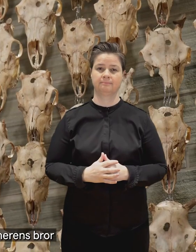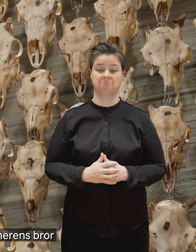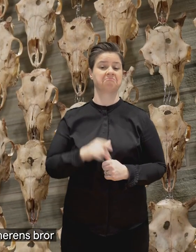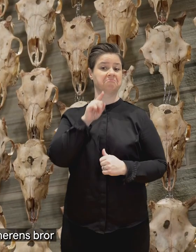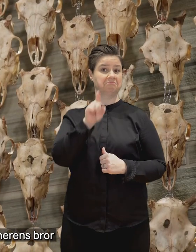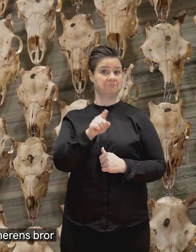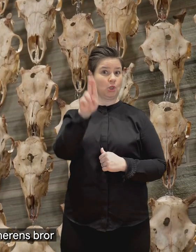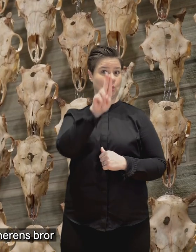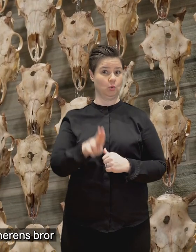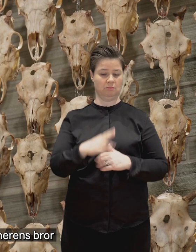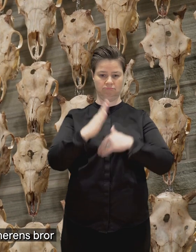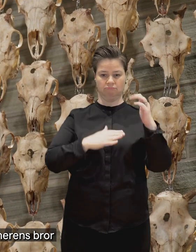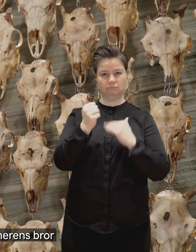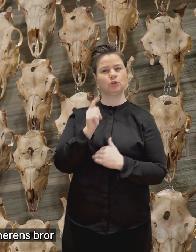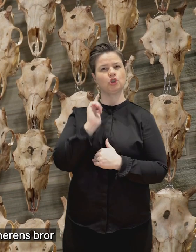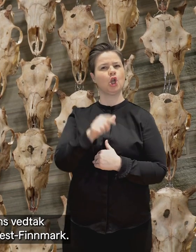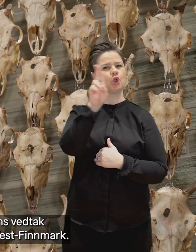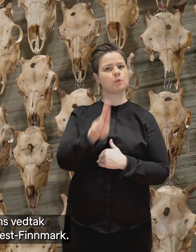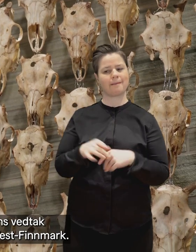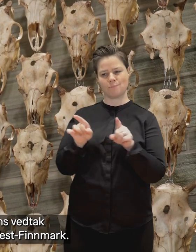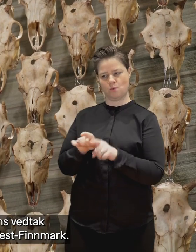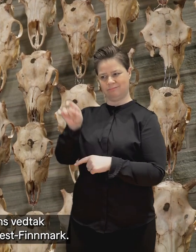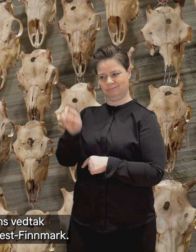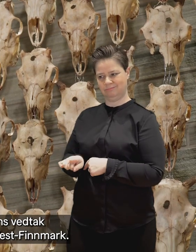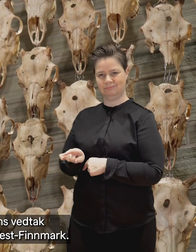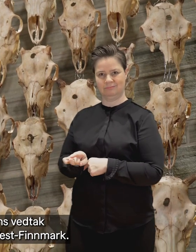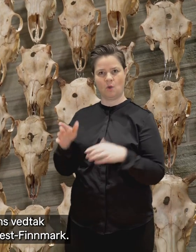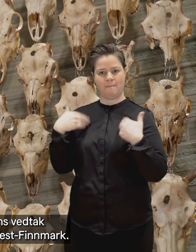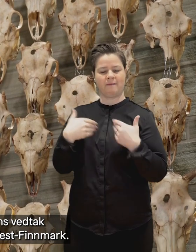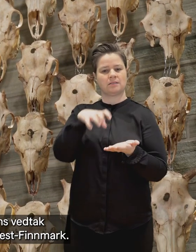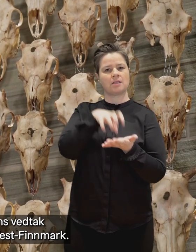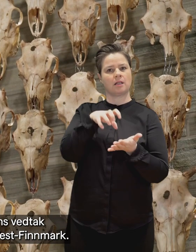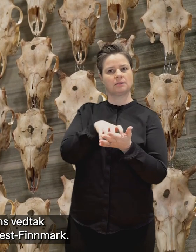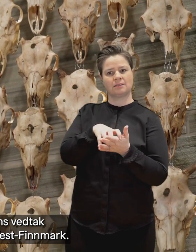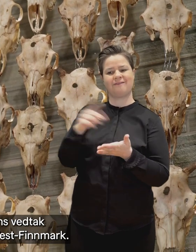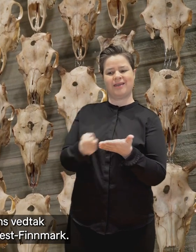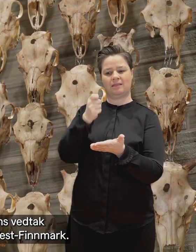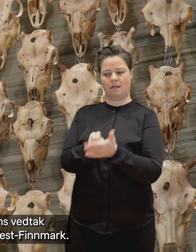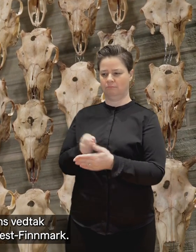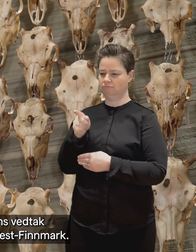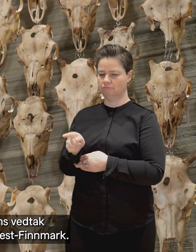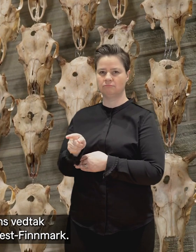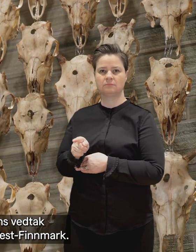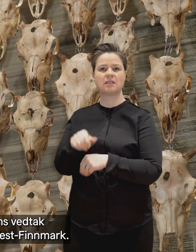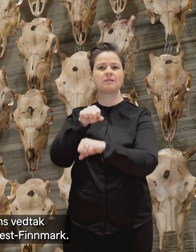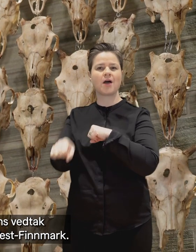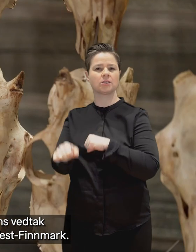Verket ble til da kunstnerens bror ble rammet av statens vedtak om tvangsslakt av rein i Vest-Finnmark.